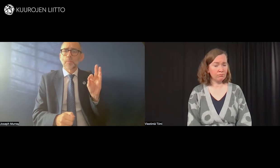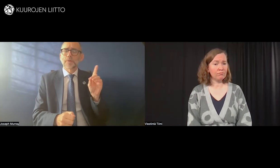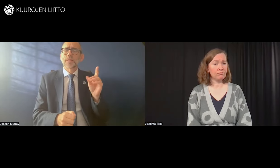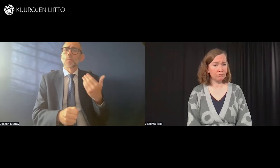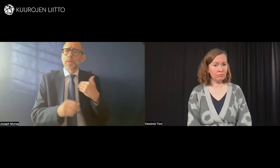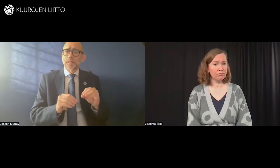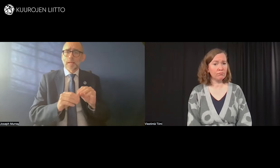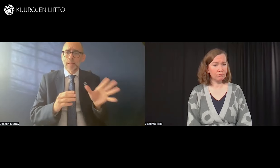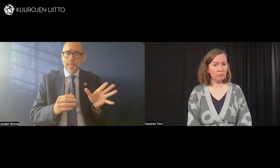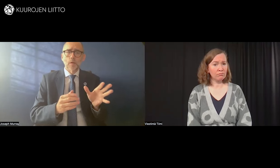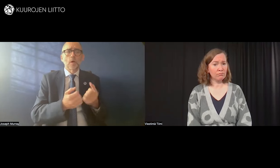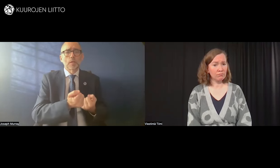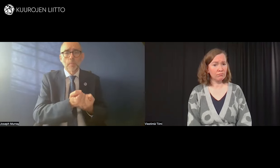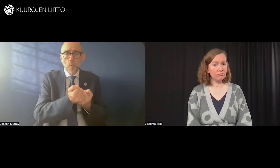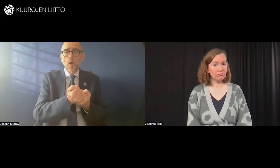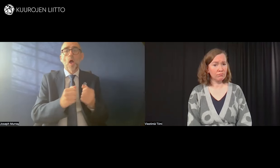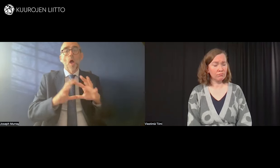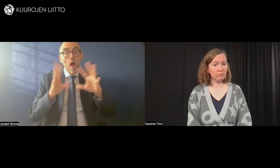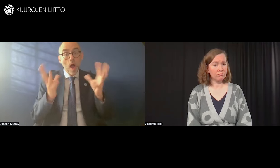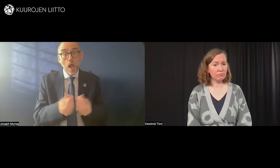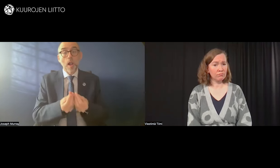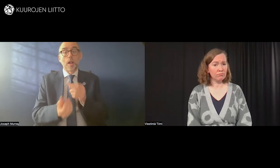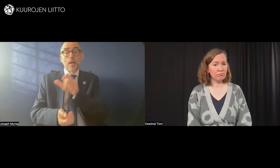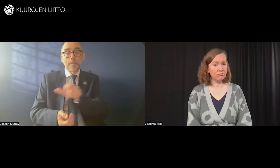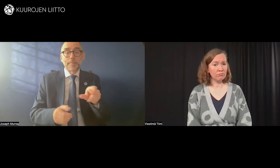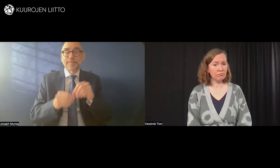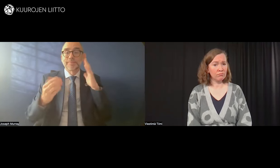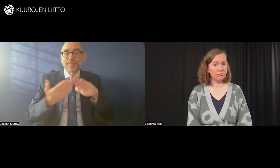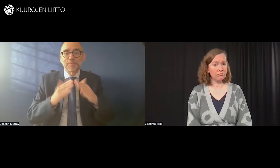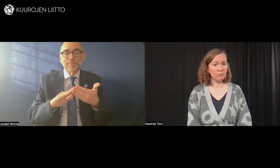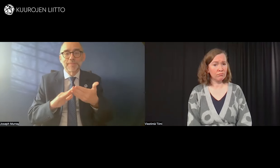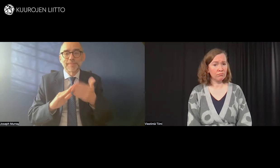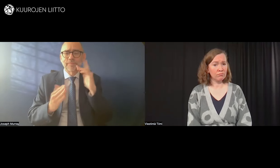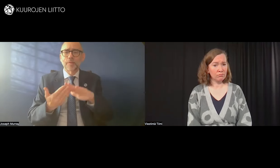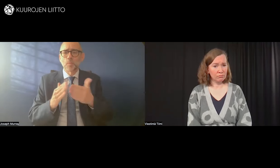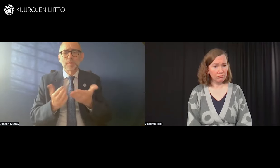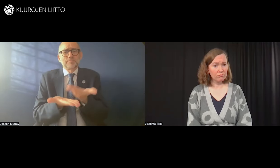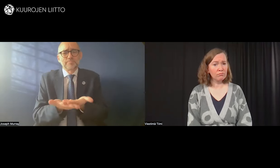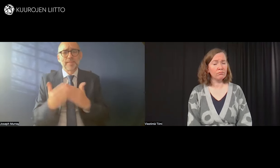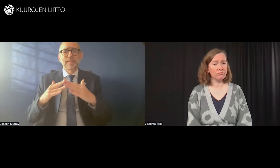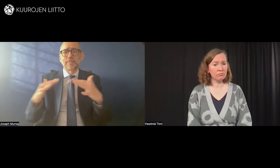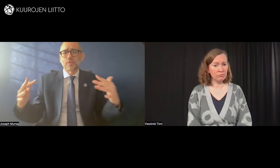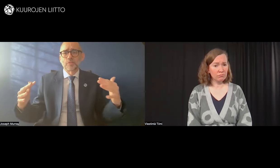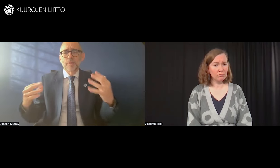WFD tukee kaikkia ihmisiä kuurojen yhteisössä. Kuurojen yhteisö on monimuotoinen.